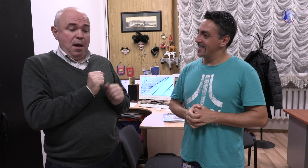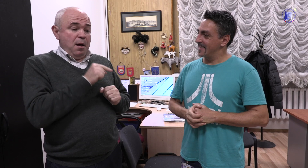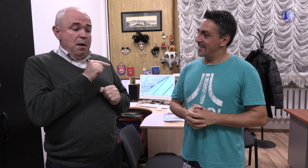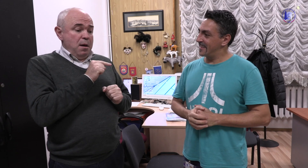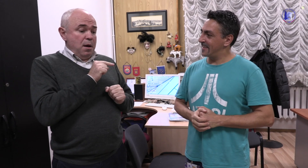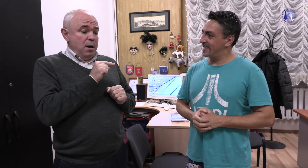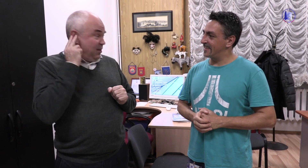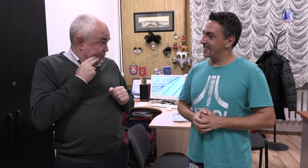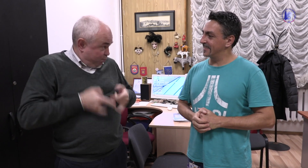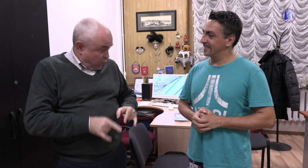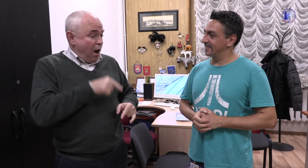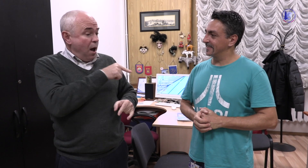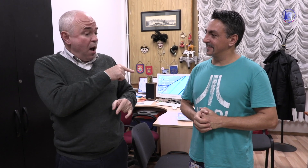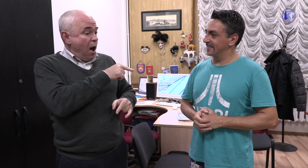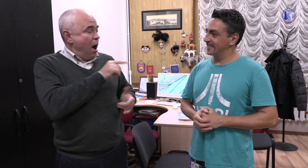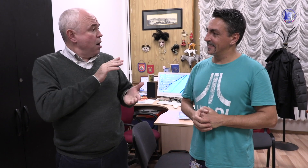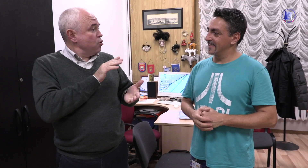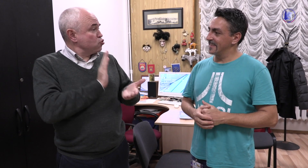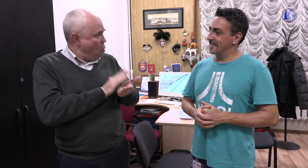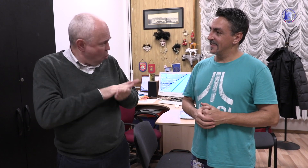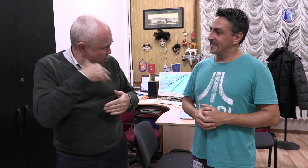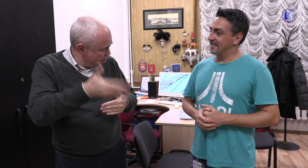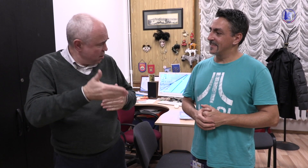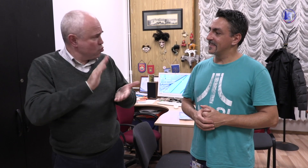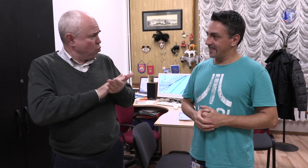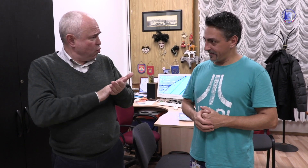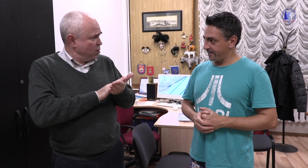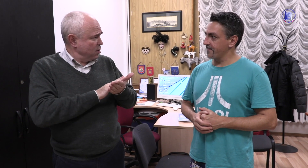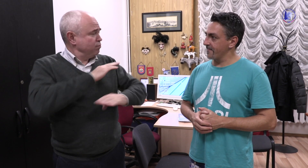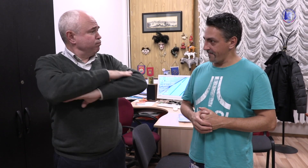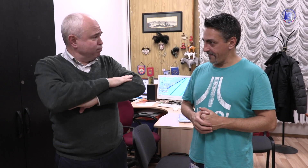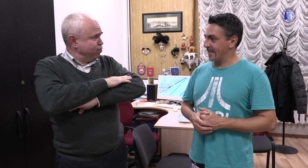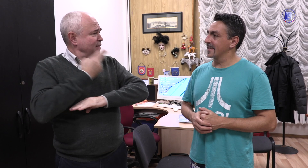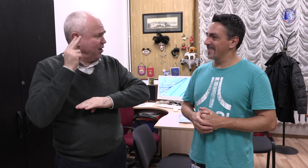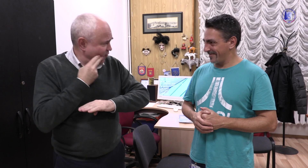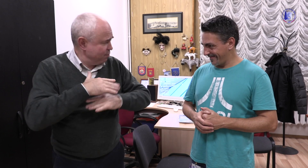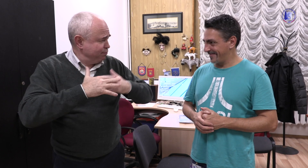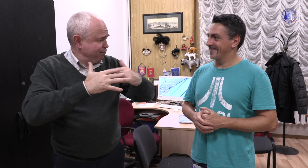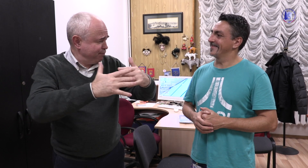Хорошо. Родились глухим, учились в школе для глухих, верно?